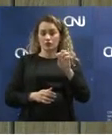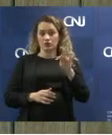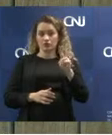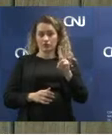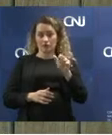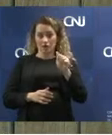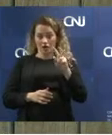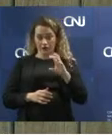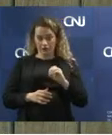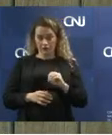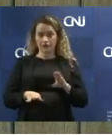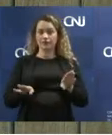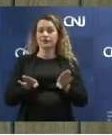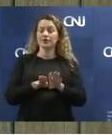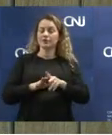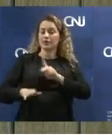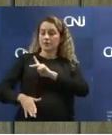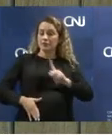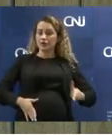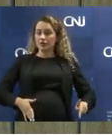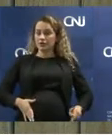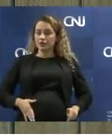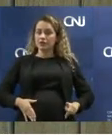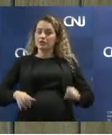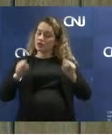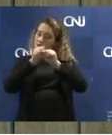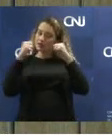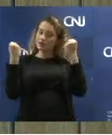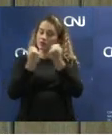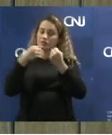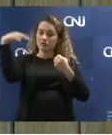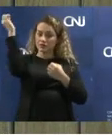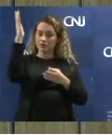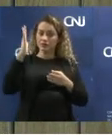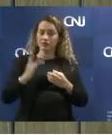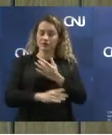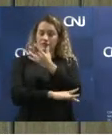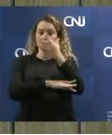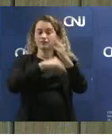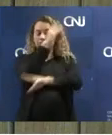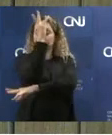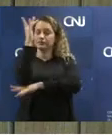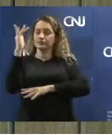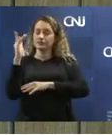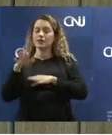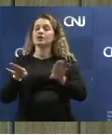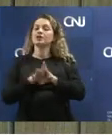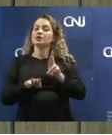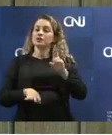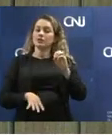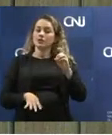da Associação Nacional dos Registradores de Pessoas Naturais. Dr. Rodrigo da Cunha Pereira, presidente do Instituto